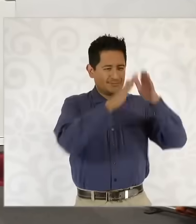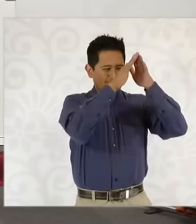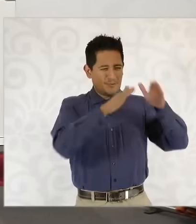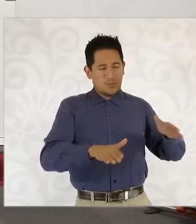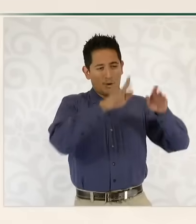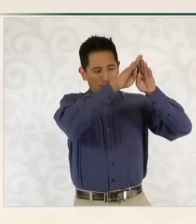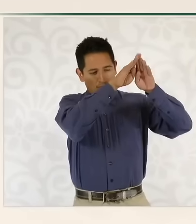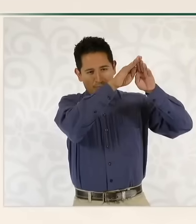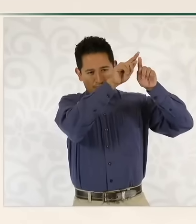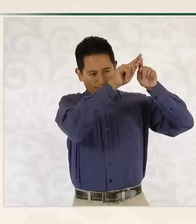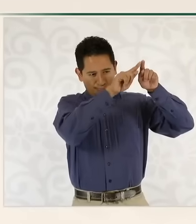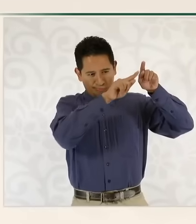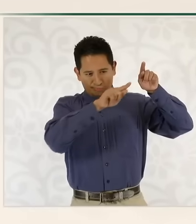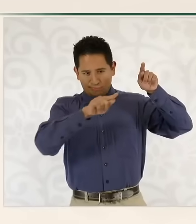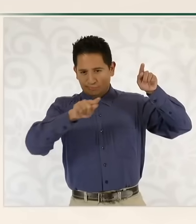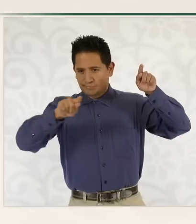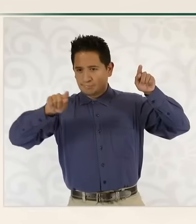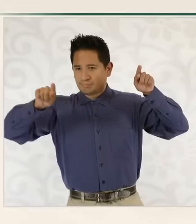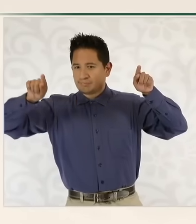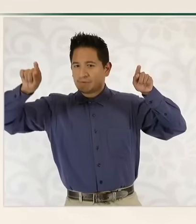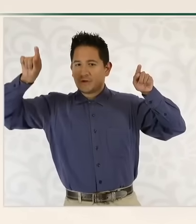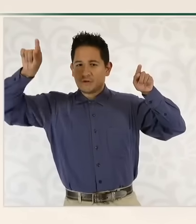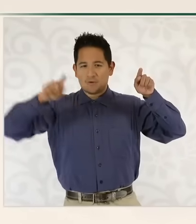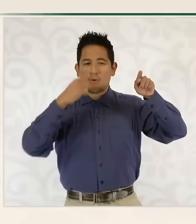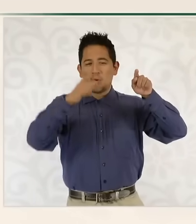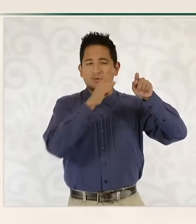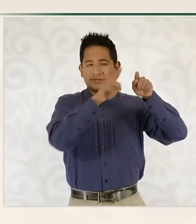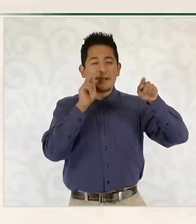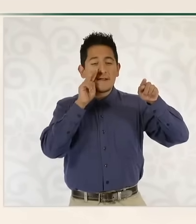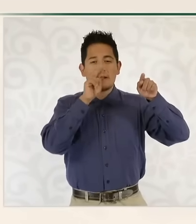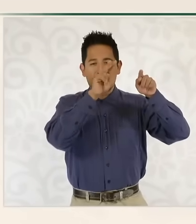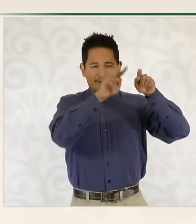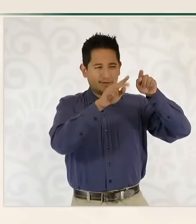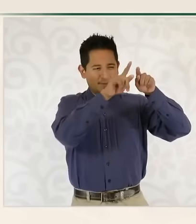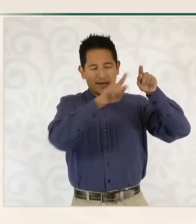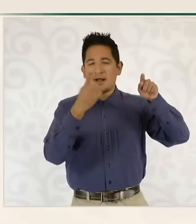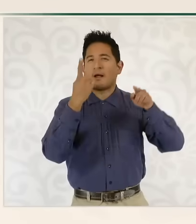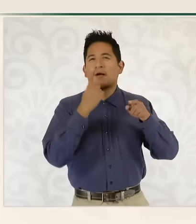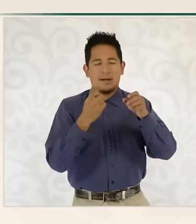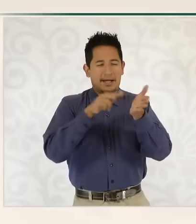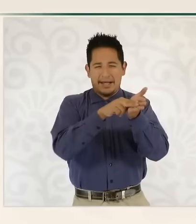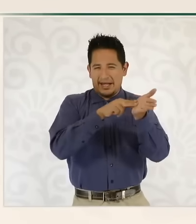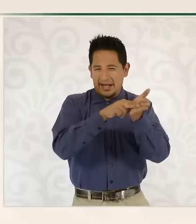gráfica las la parte gruesa que son las líneas de alto voltaje. Estas líneas de alto voltaje,